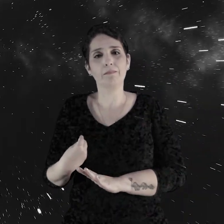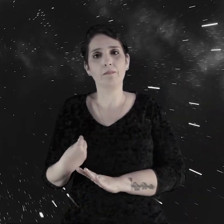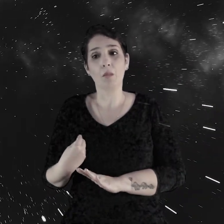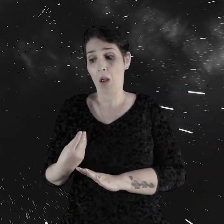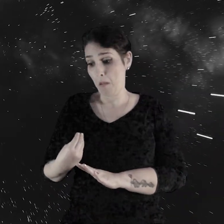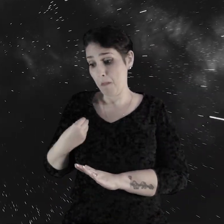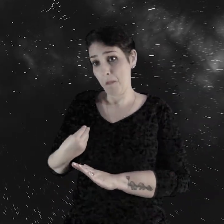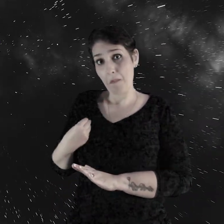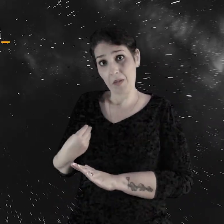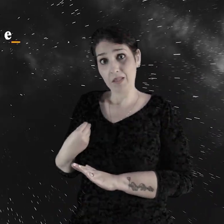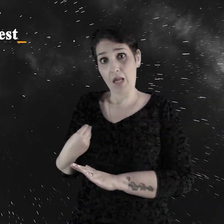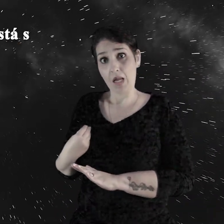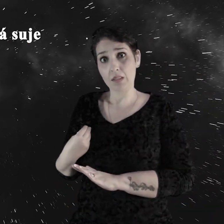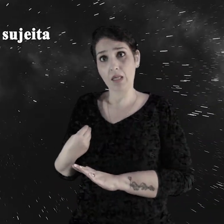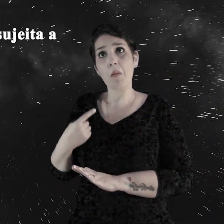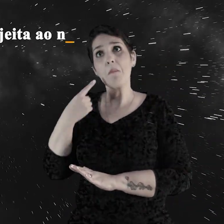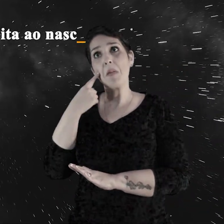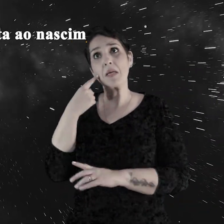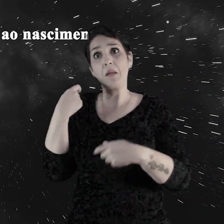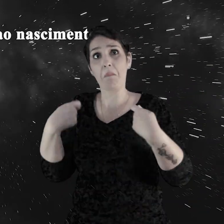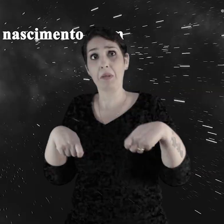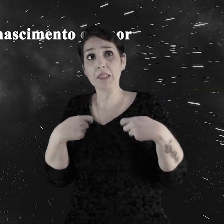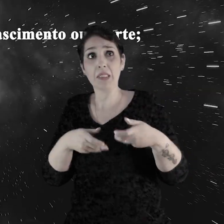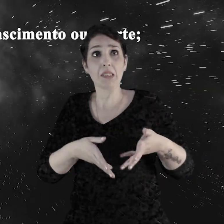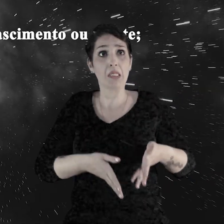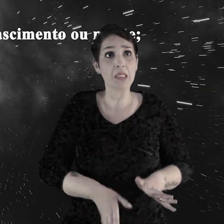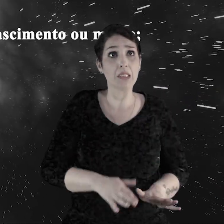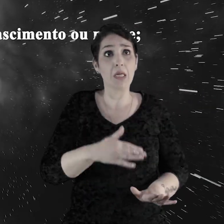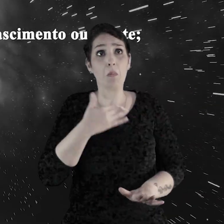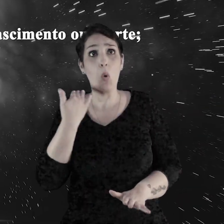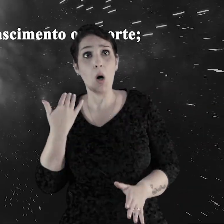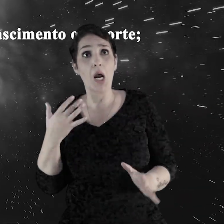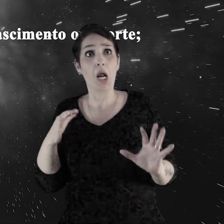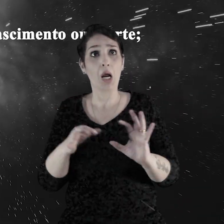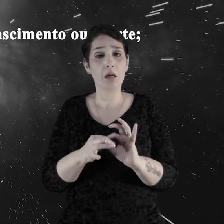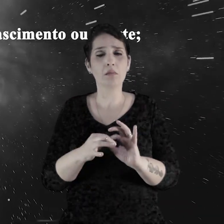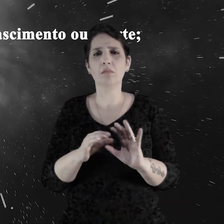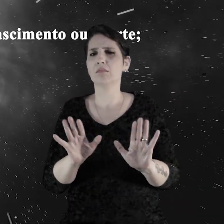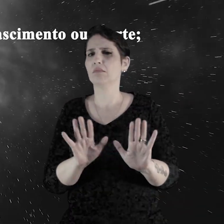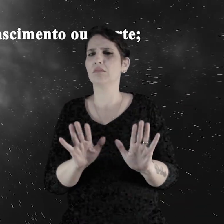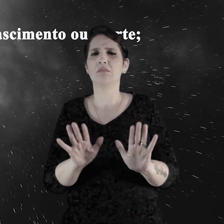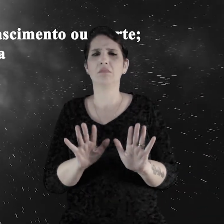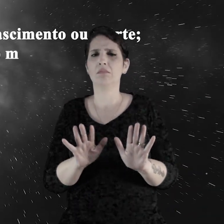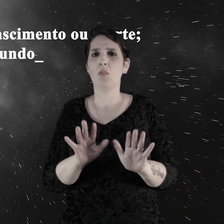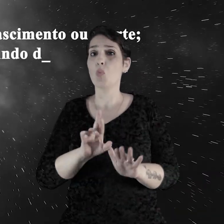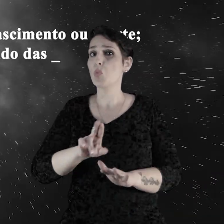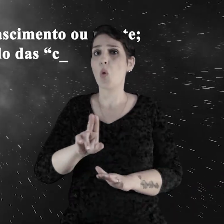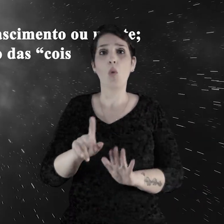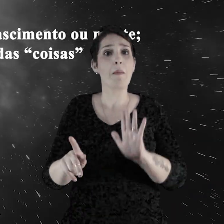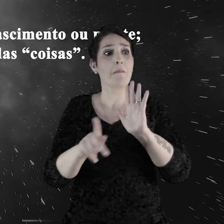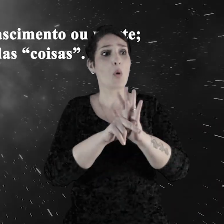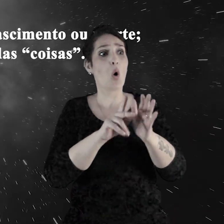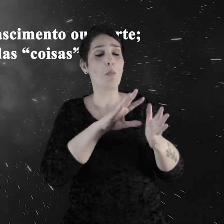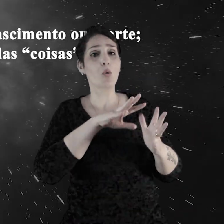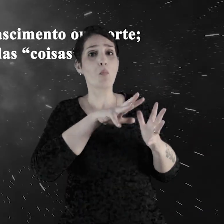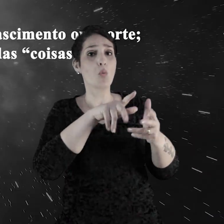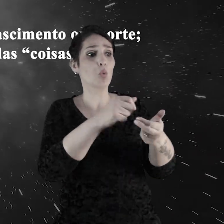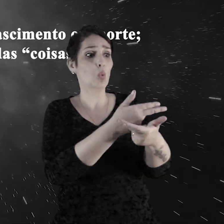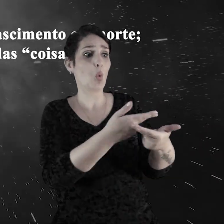A presença não está sujeita ao nascimento ou morte, não pertence ao mundo das coisas.